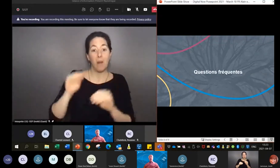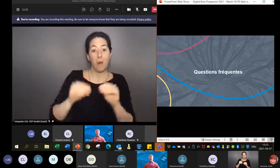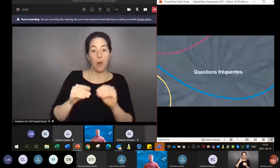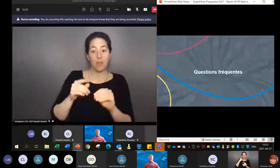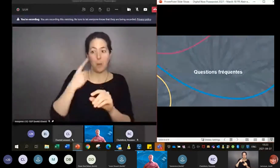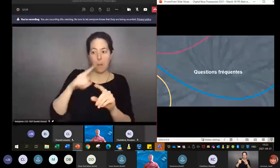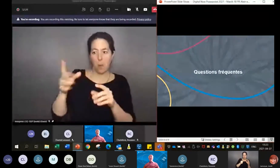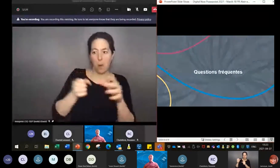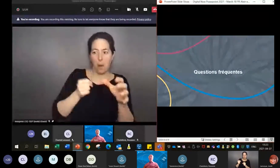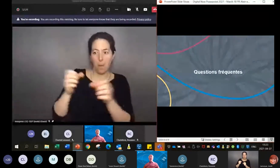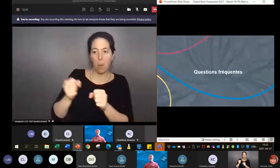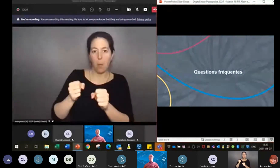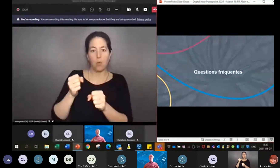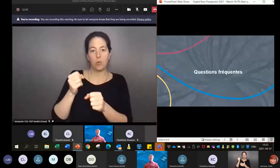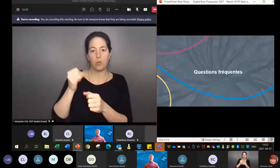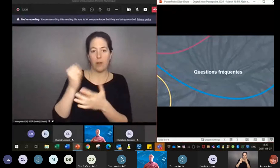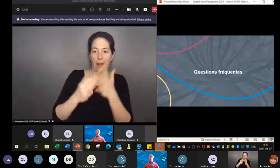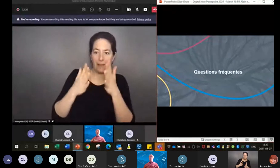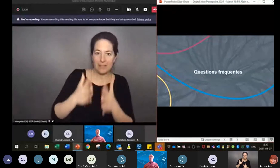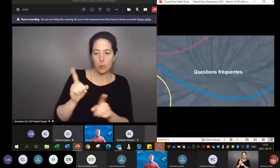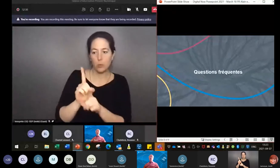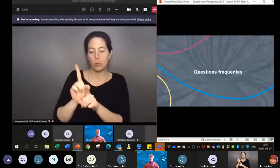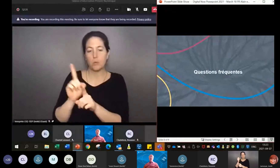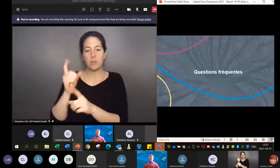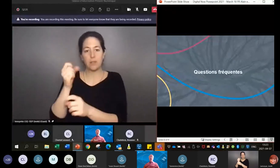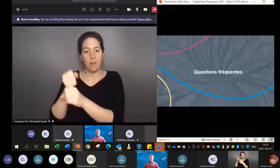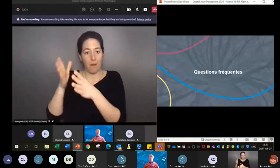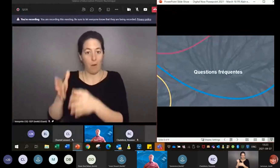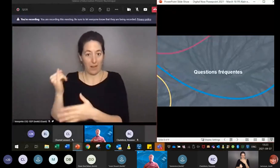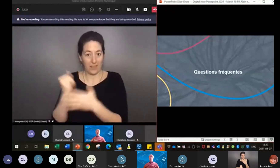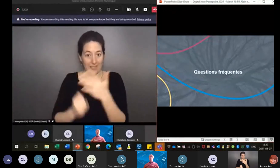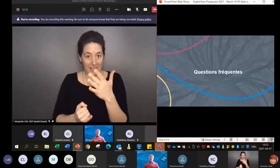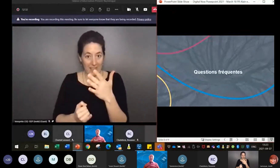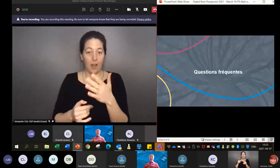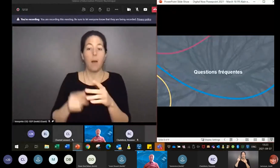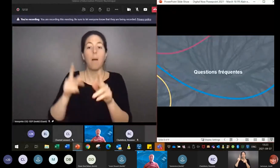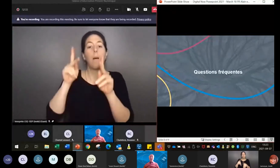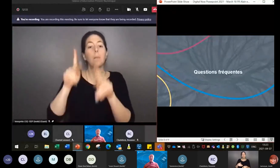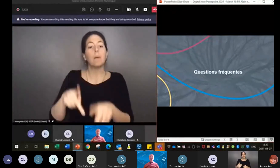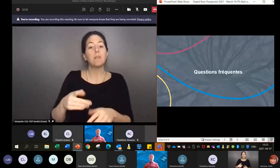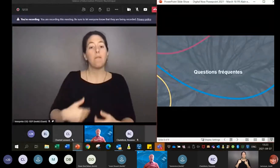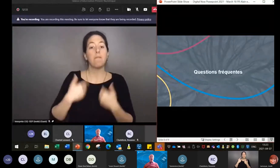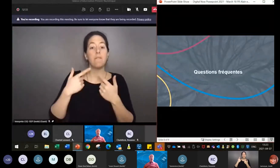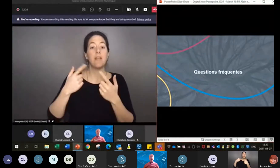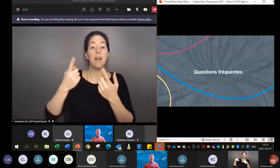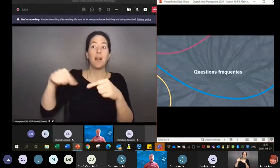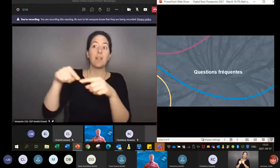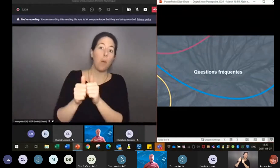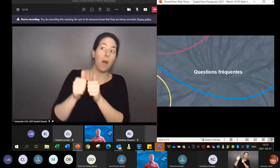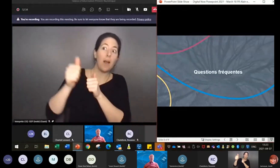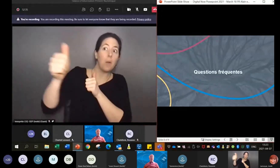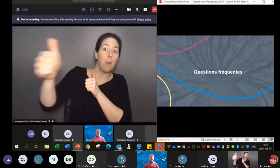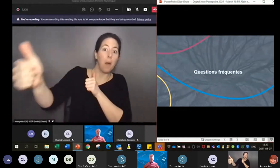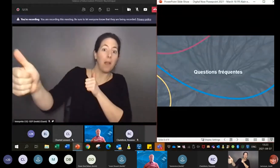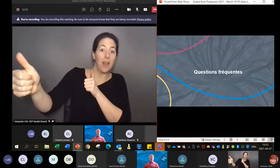les personnes vivant dans des régions éloignées sont-elles désavantagées par